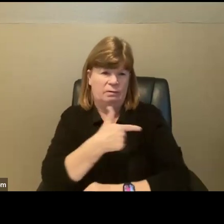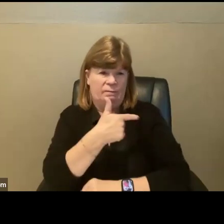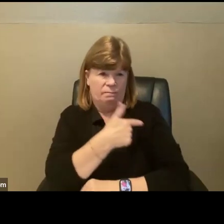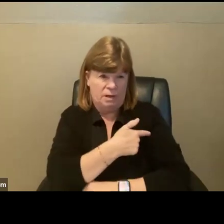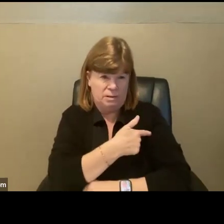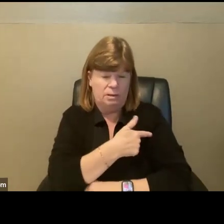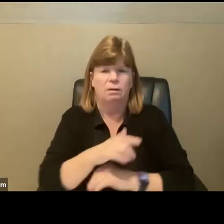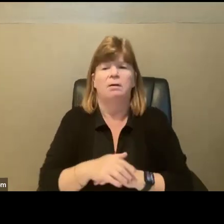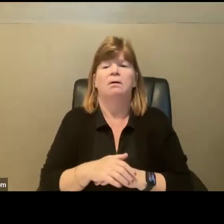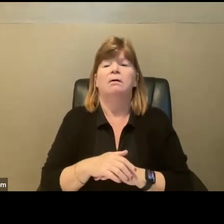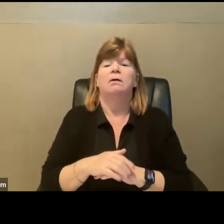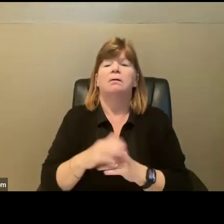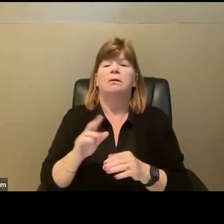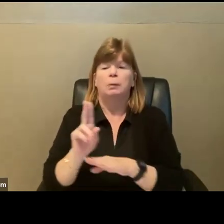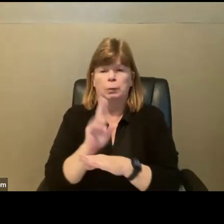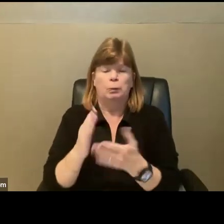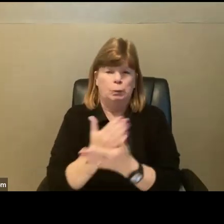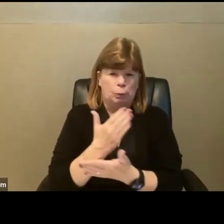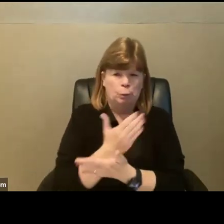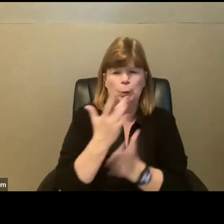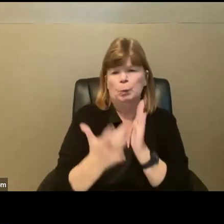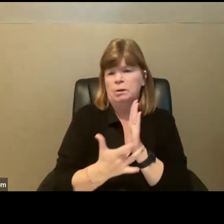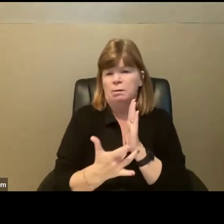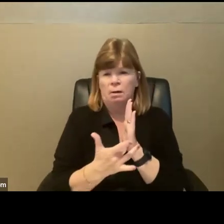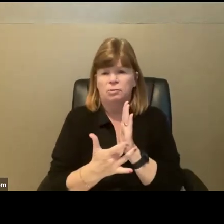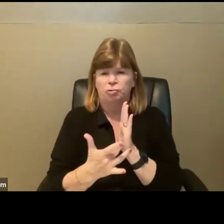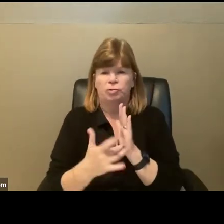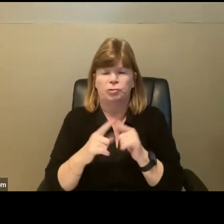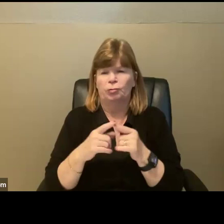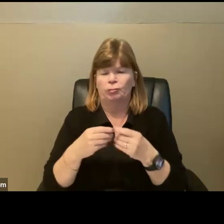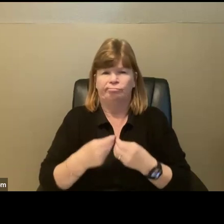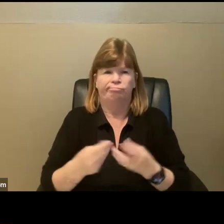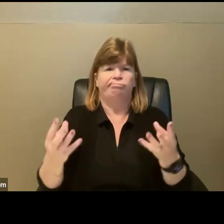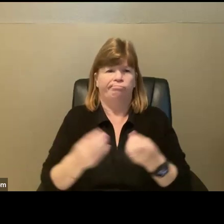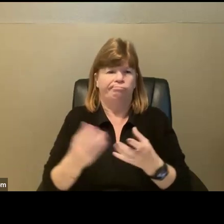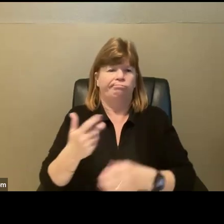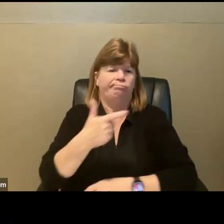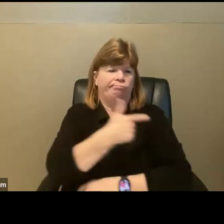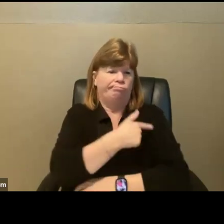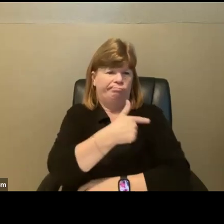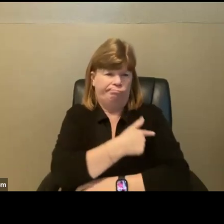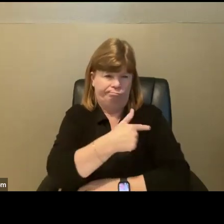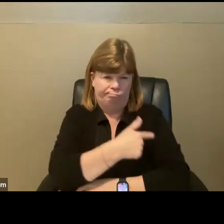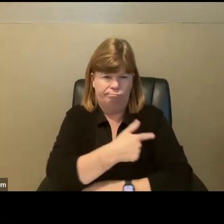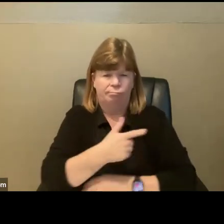que usó nueva tecnología para administrar inyecciones, vacunas. Puede ser para vacunas.